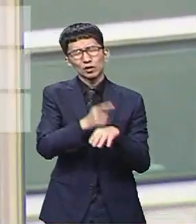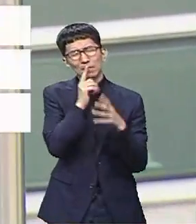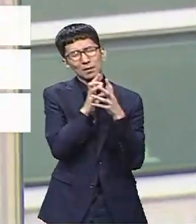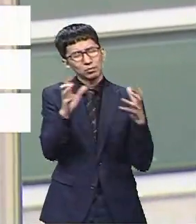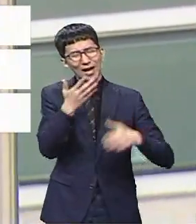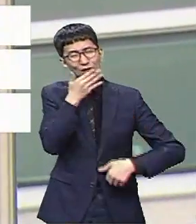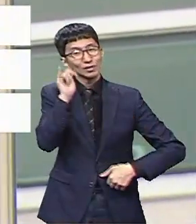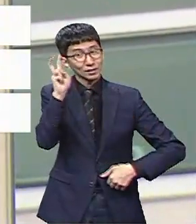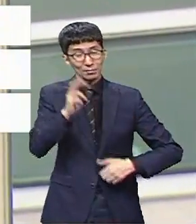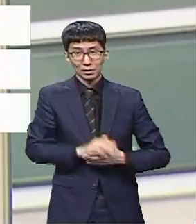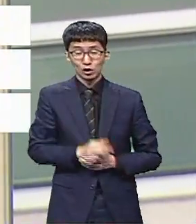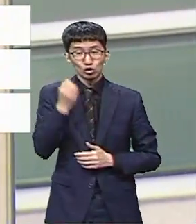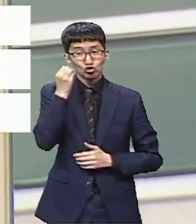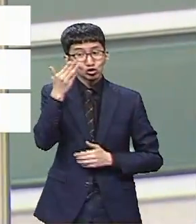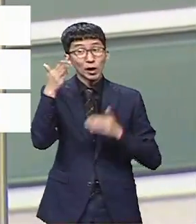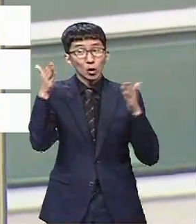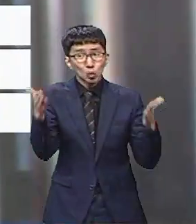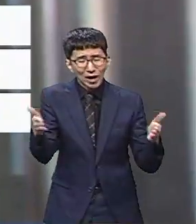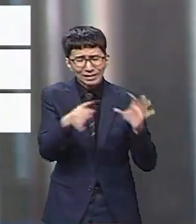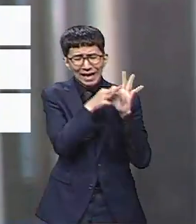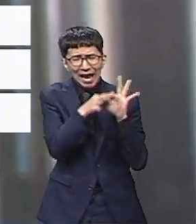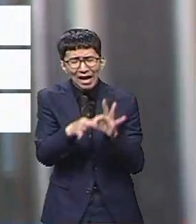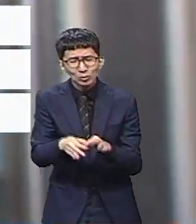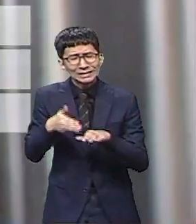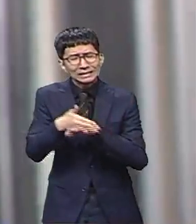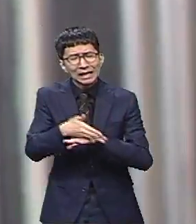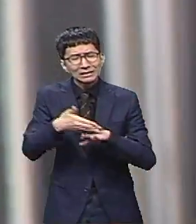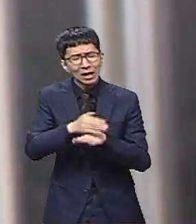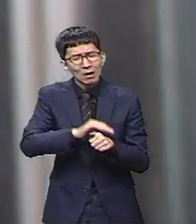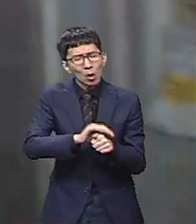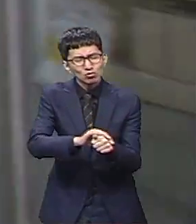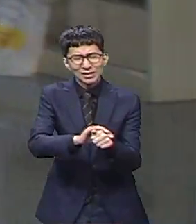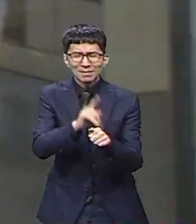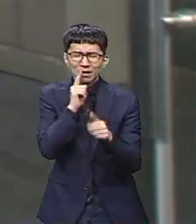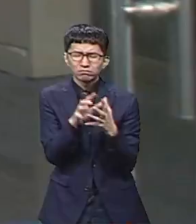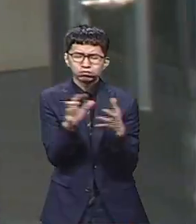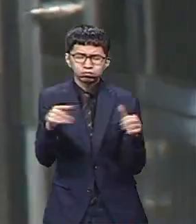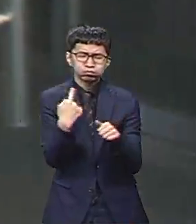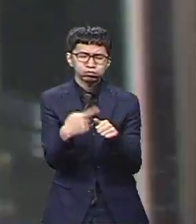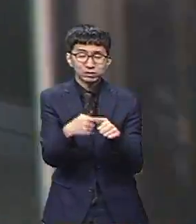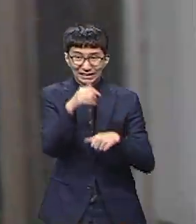9개월 동안 수사를 끌어오면서 늑장, 뒷북 수사 논란이 이어진 데 이어 이번에도